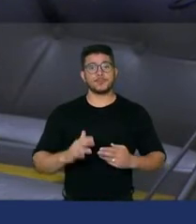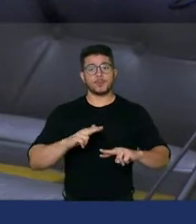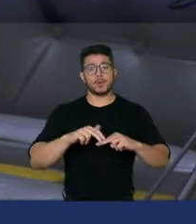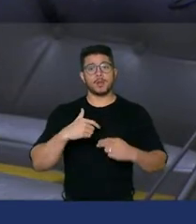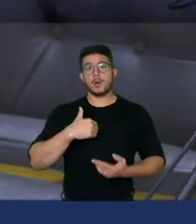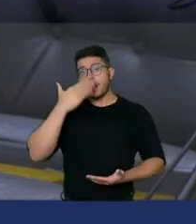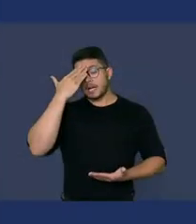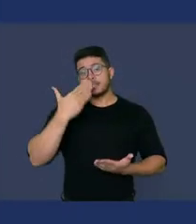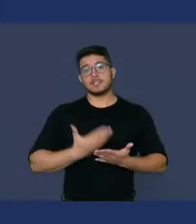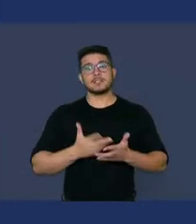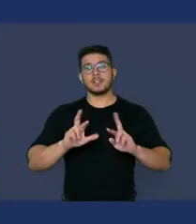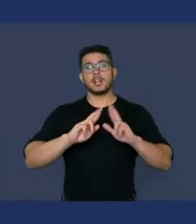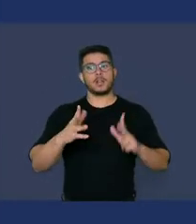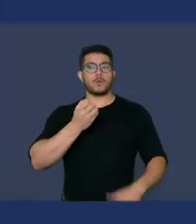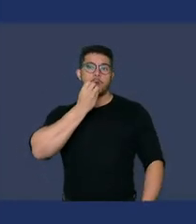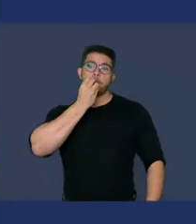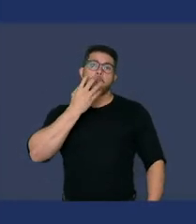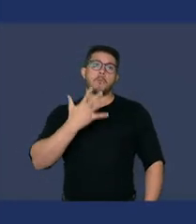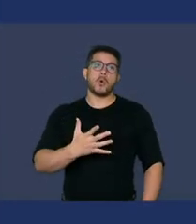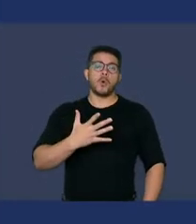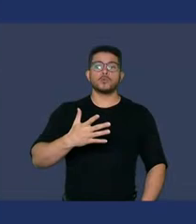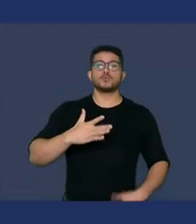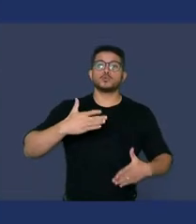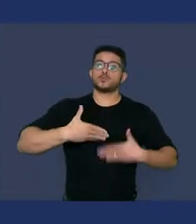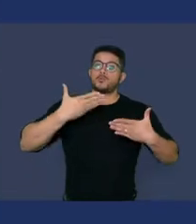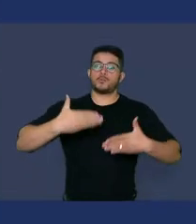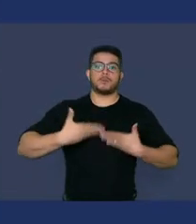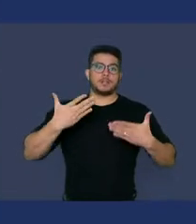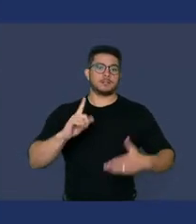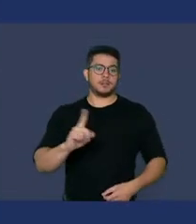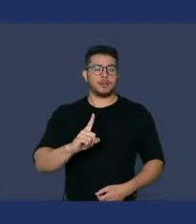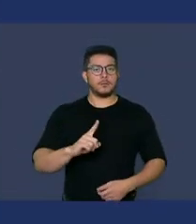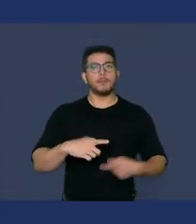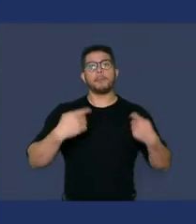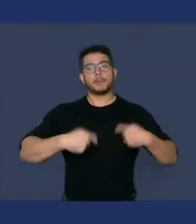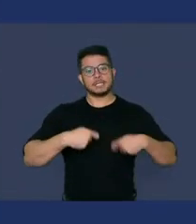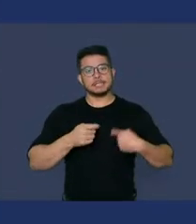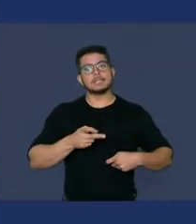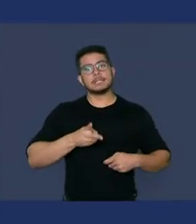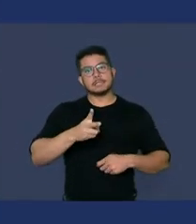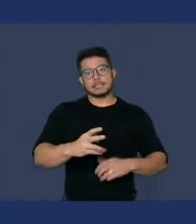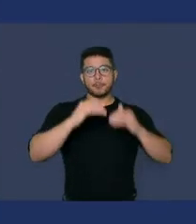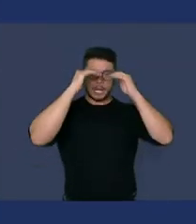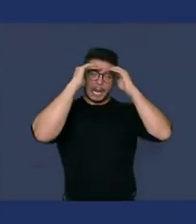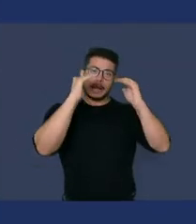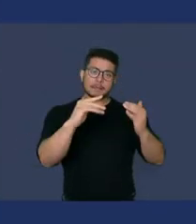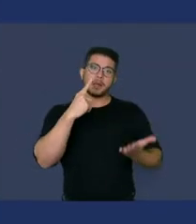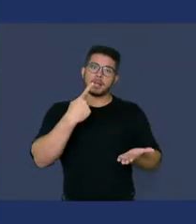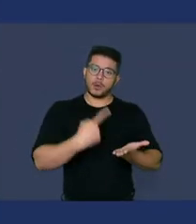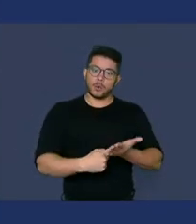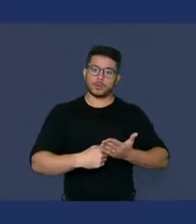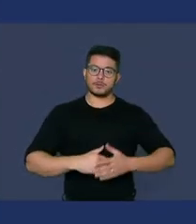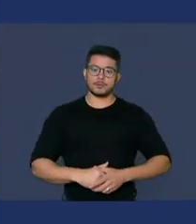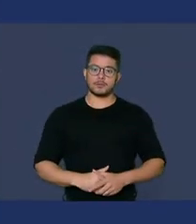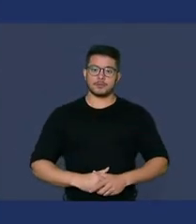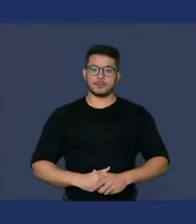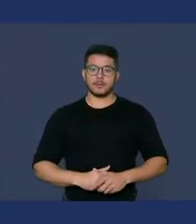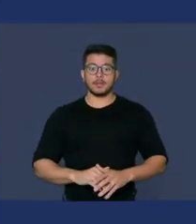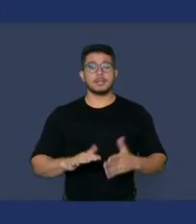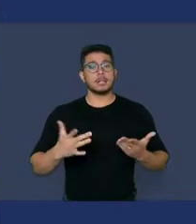HORA, EU NÃO FAREI ISSO AQUI COM NINGUÉM SE FICAR CEM ANOS. A PONTE DO RELACIONAMENTO DO FUTURO É